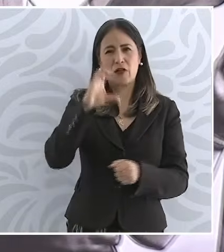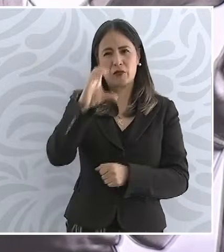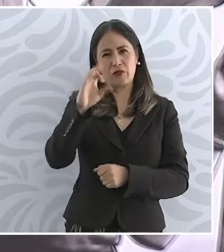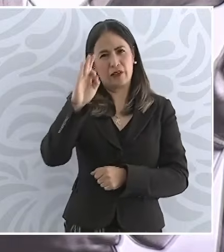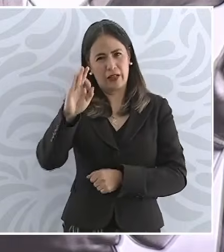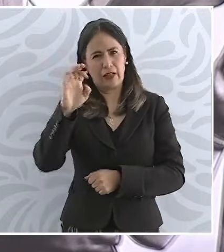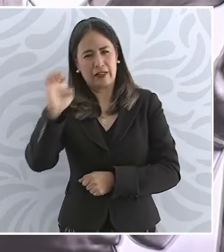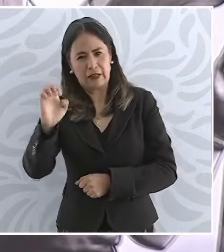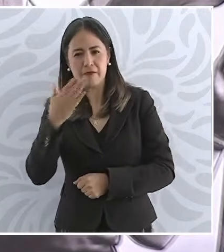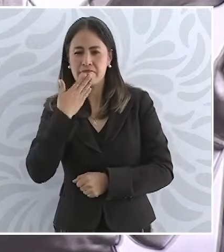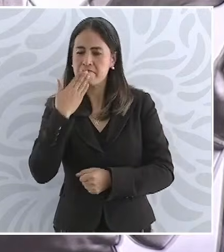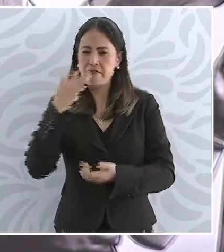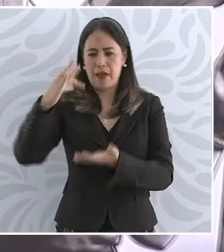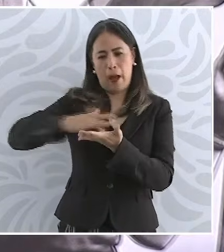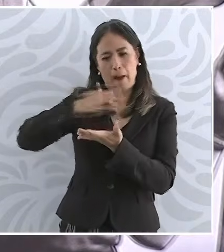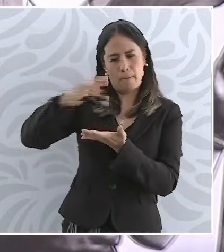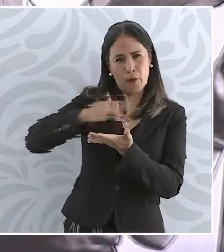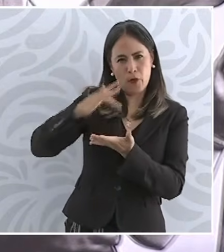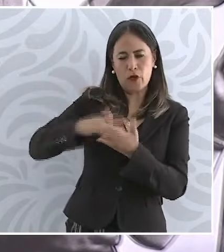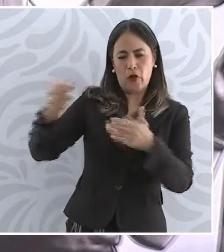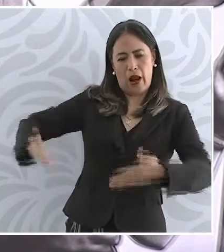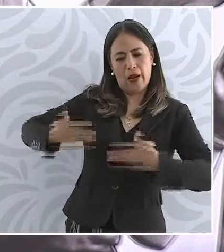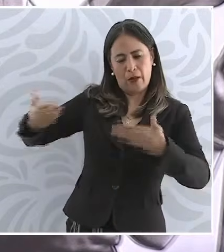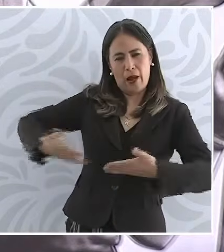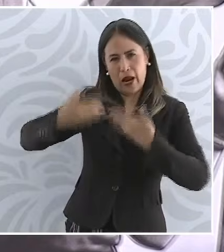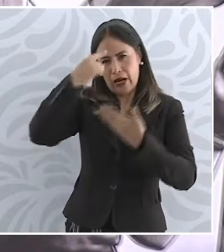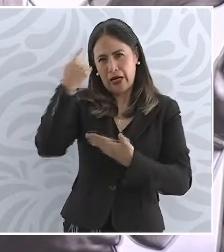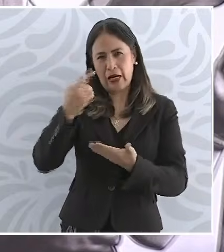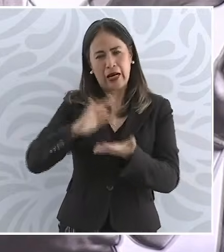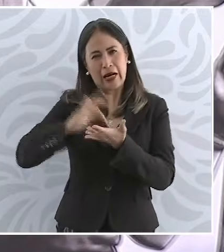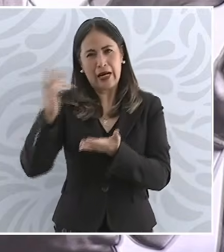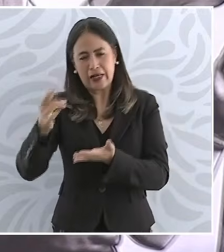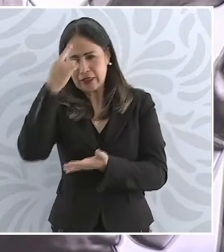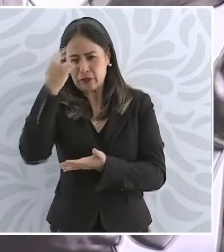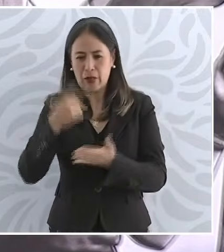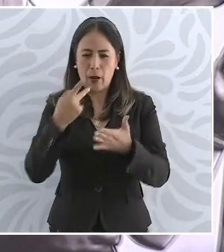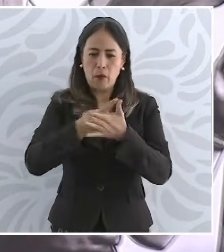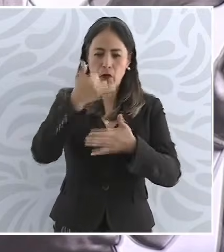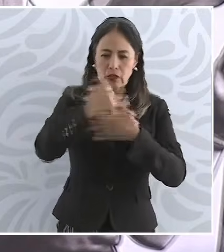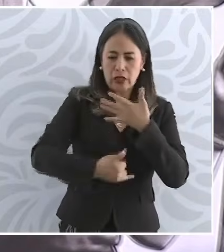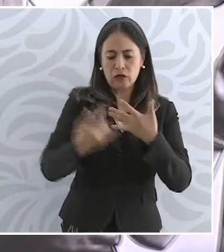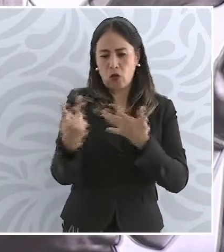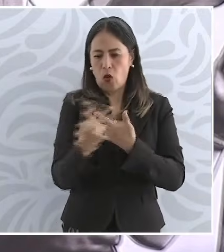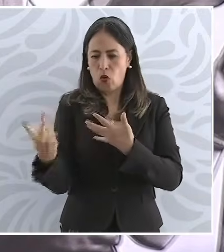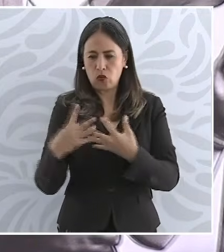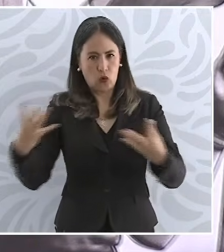por su apoyo y entusiasta disposición para el desarrollo de proyectos conjuntos por primera vez